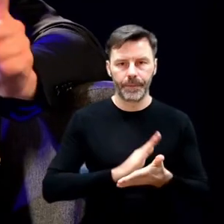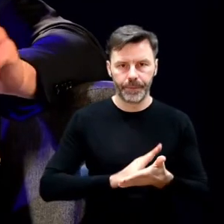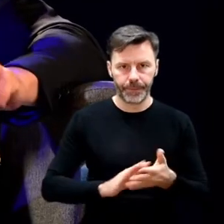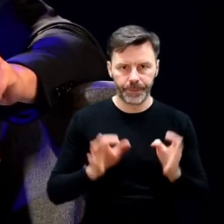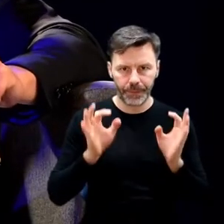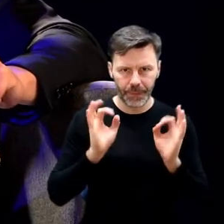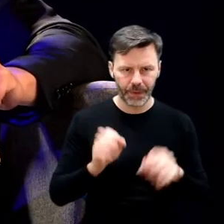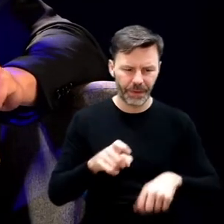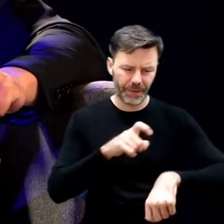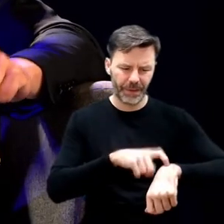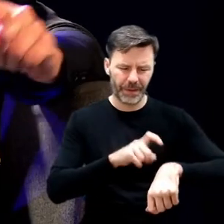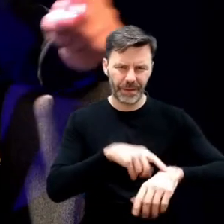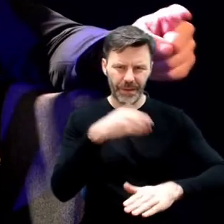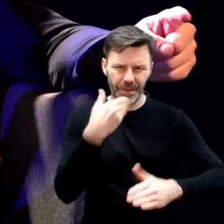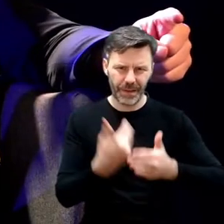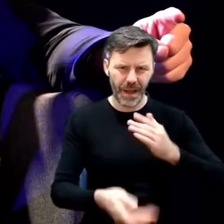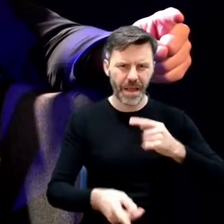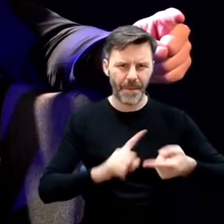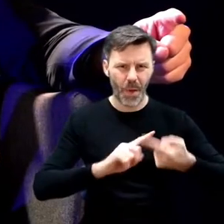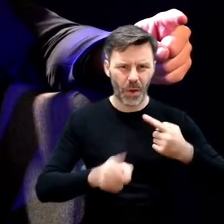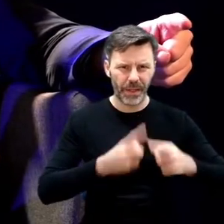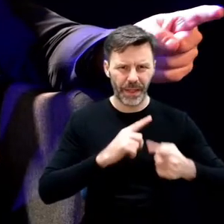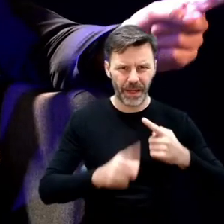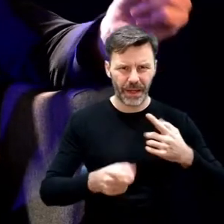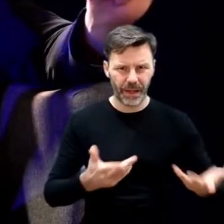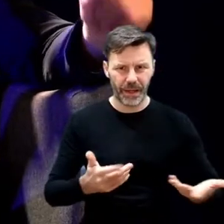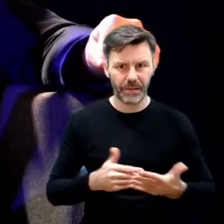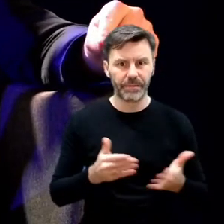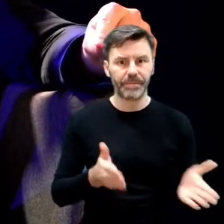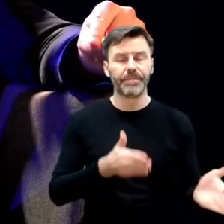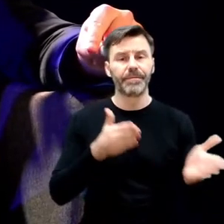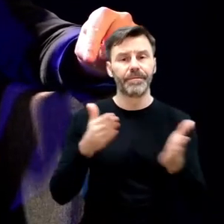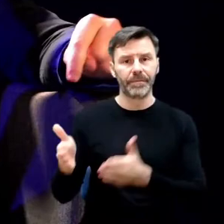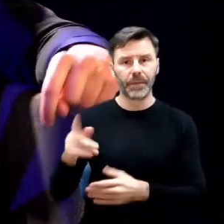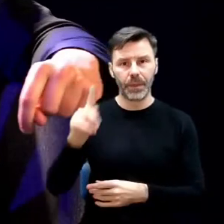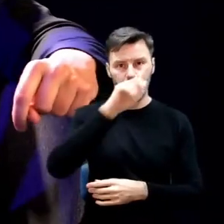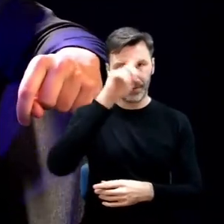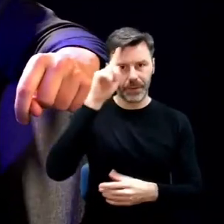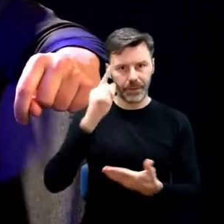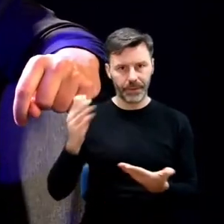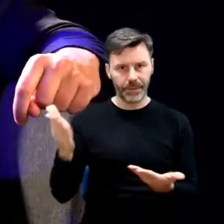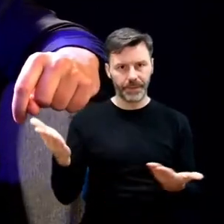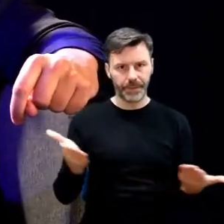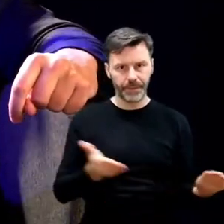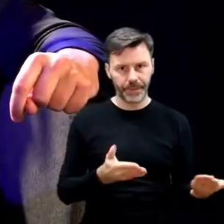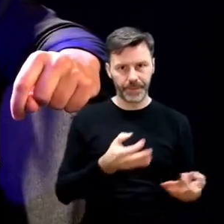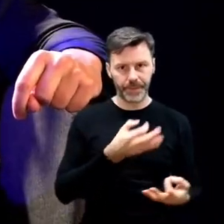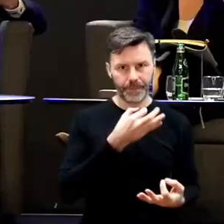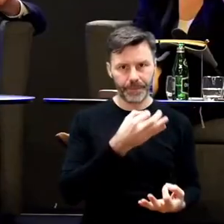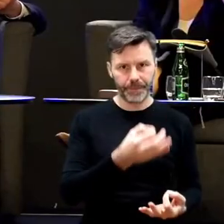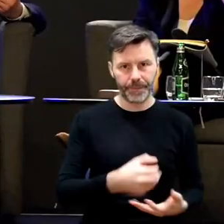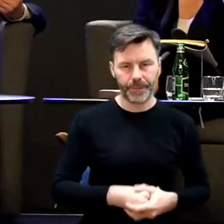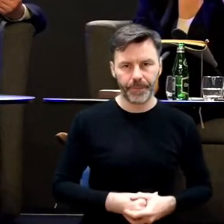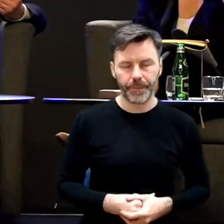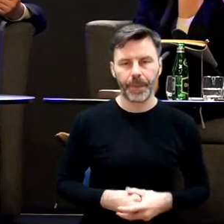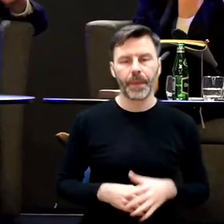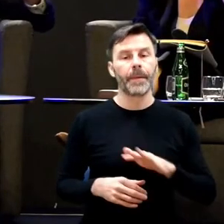Nie traćmy czasu na politykę, odnajmy głos publiczności. Chodzi mi o to, że jeśli dzisiaj o tym mówimy jako o pewnym problemie,